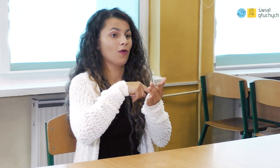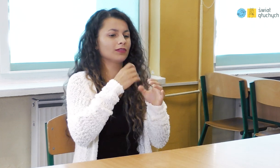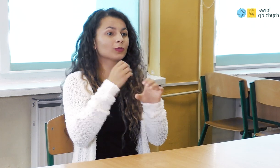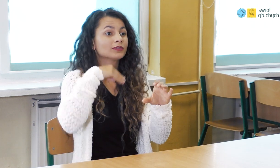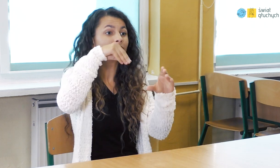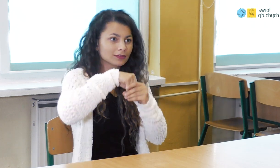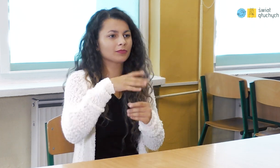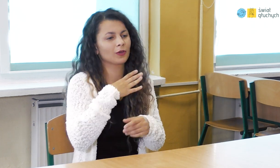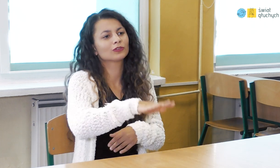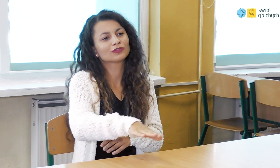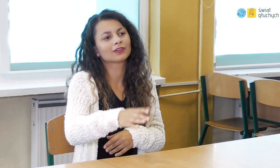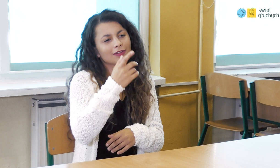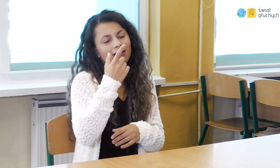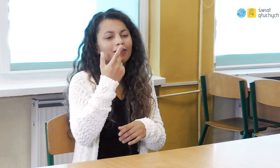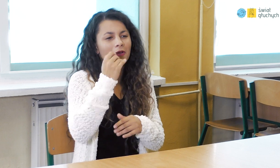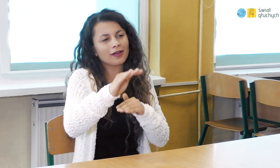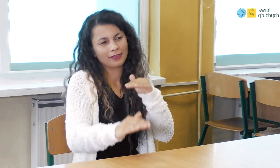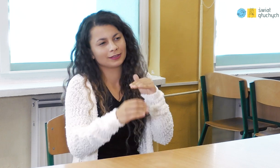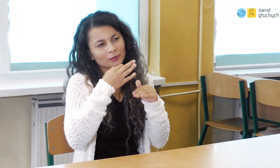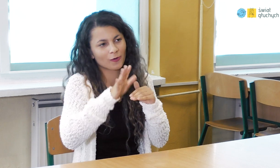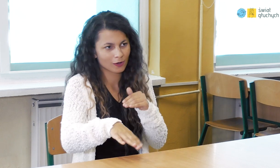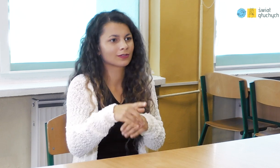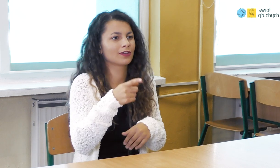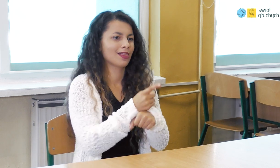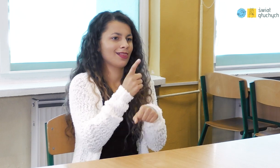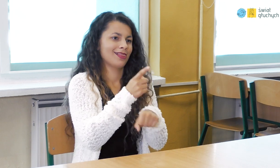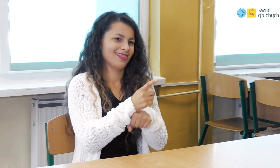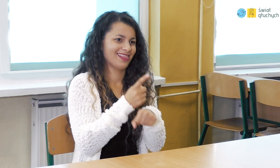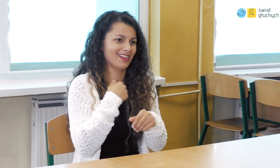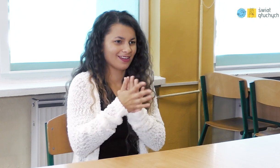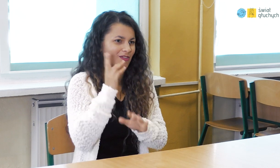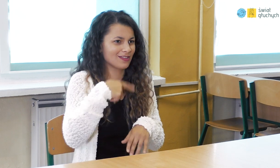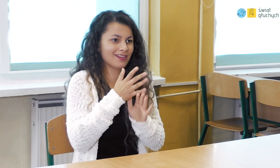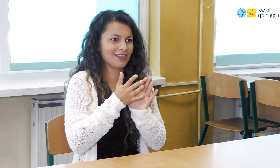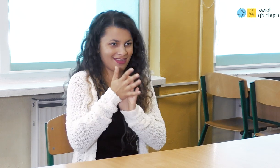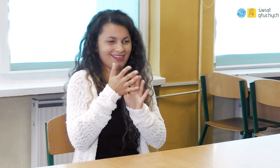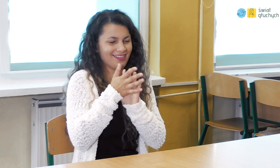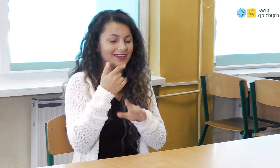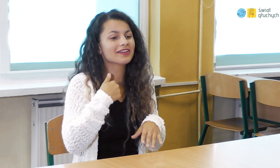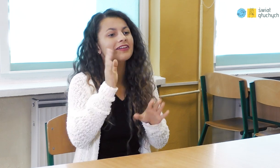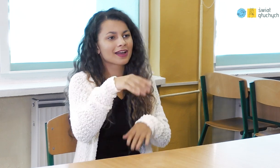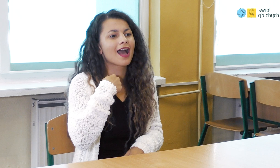W tym busie jeździły z nami dzieci, które były od nas młodsze. Dokuczały nam gdy migaliśmy.